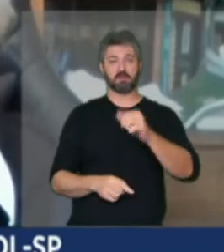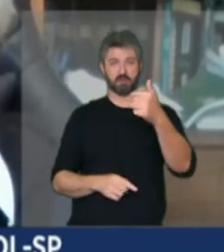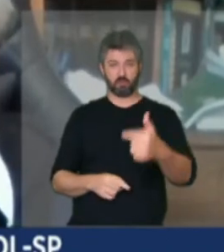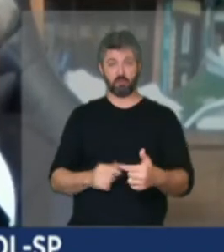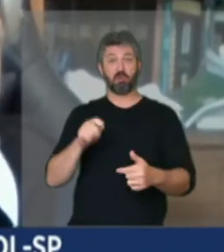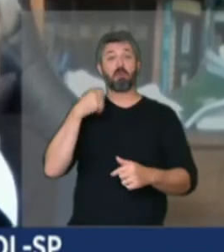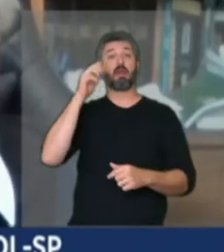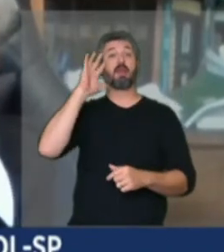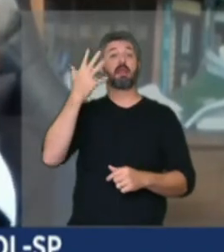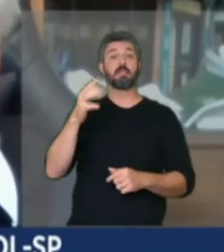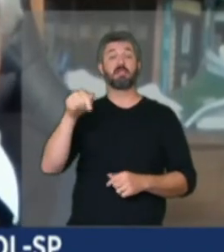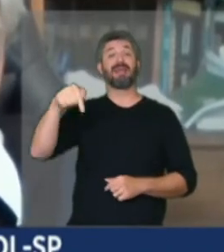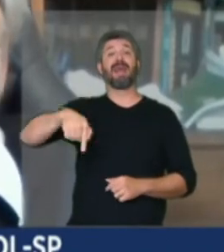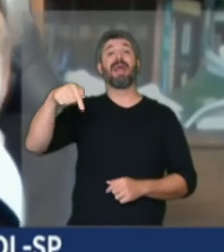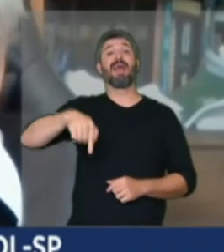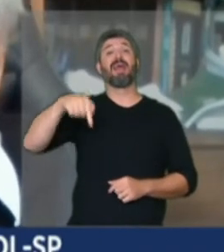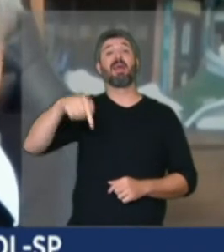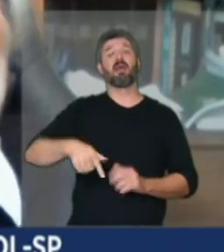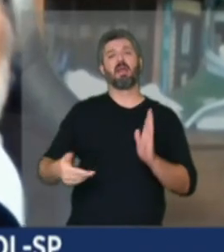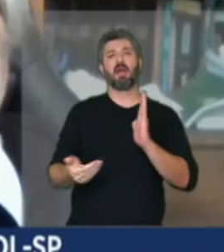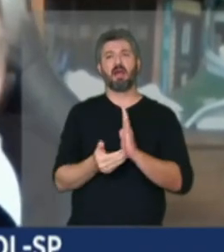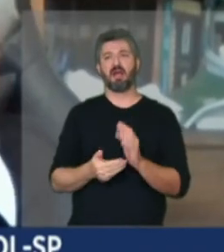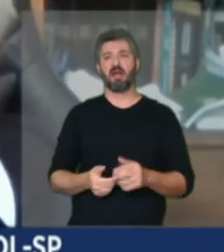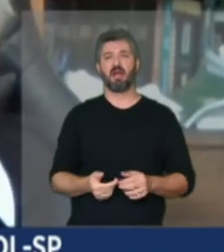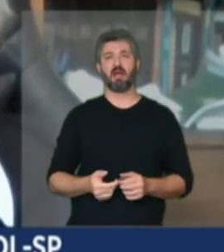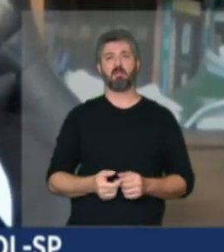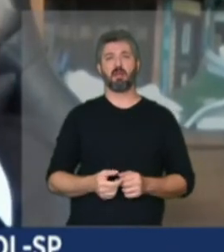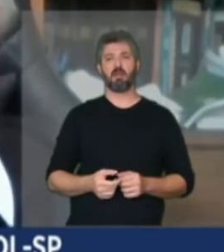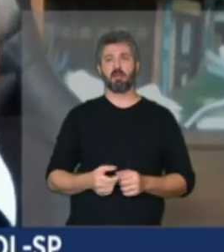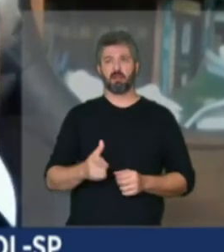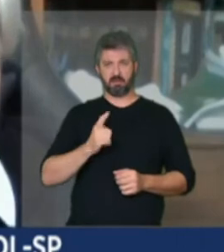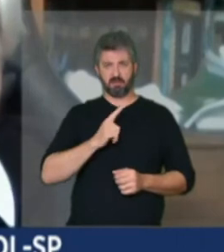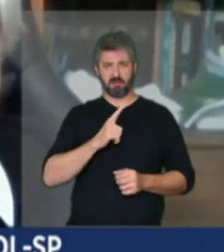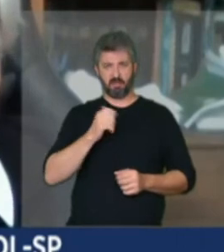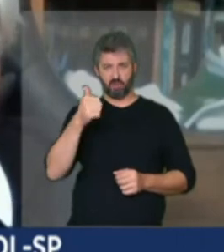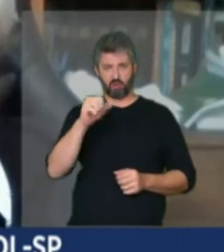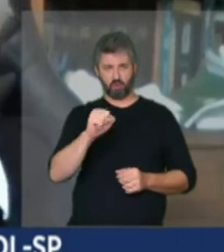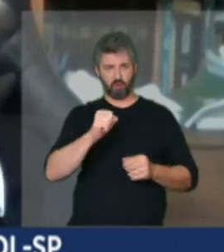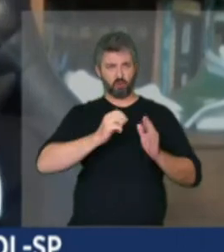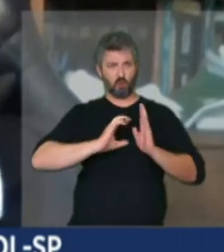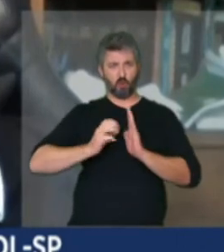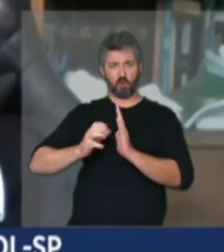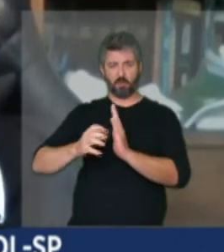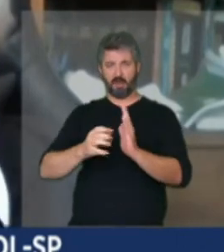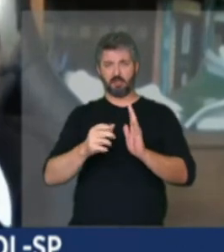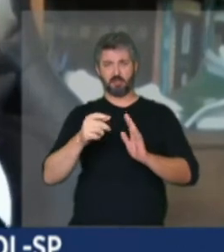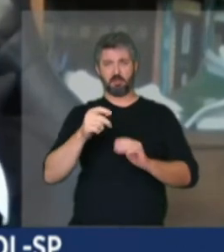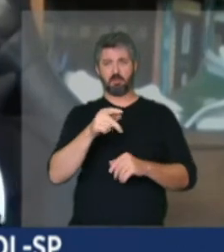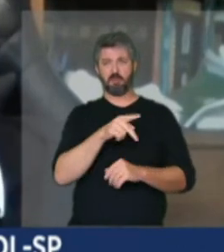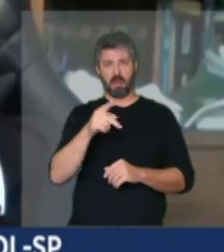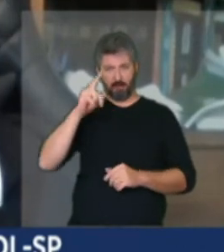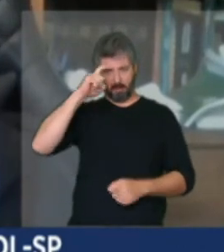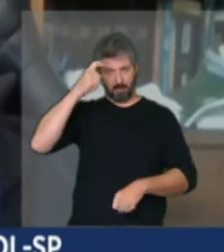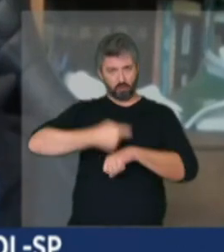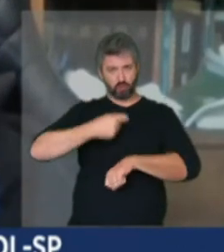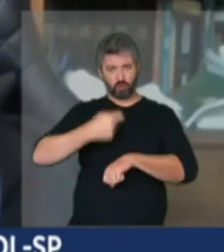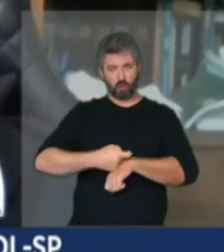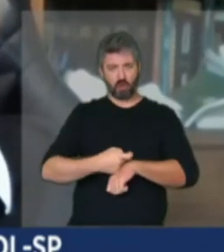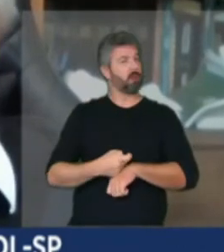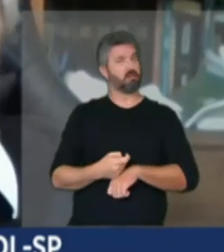DEPUTADOS, E NÃO TEM 18 PRESIDENTES DE PARTIDOS QUE SÃO IMBECIS DE VÁRIAS COLORAÇÕES POLÍTICAS